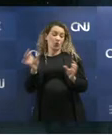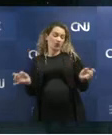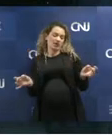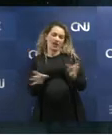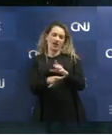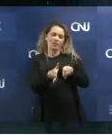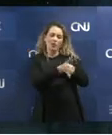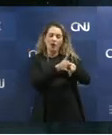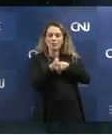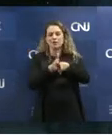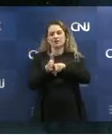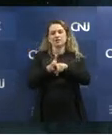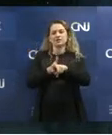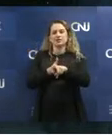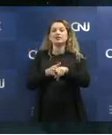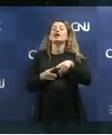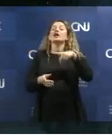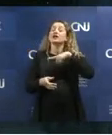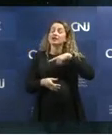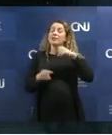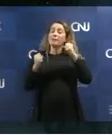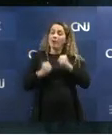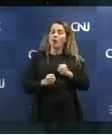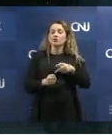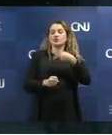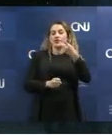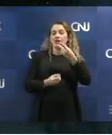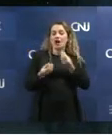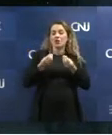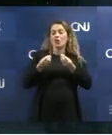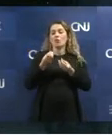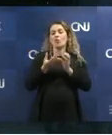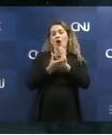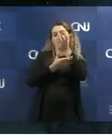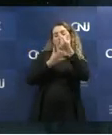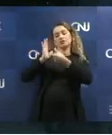efetivamente se pode falar no início do prazo prescricional. Portanto, eu rejeito.